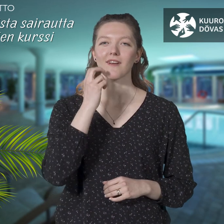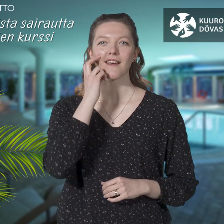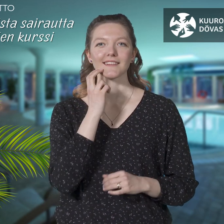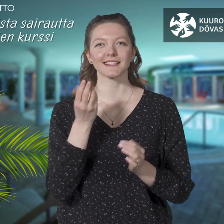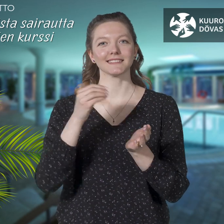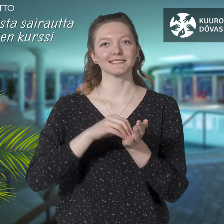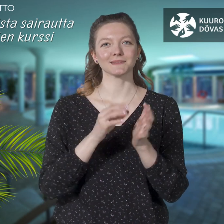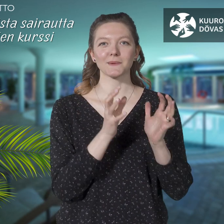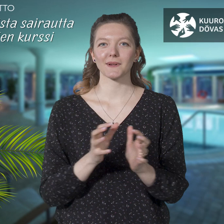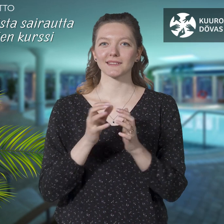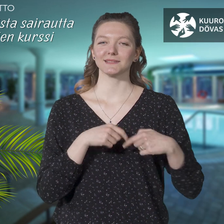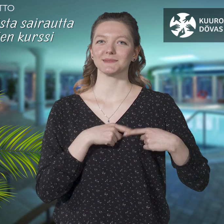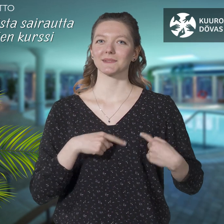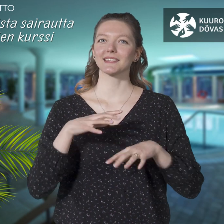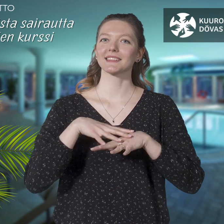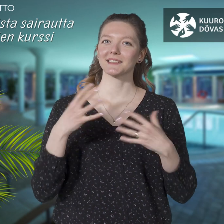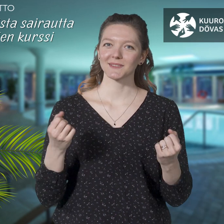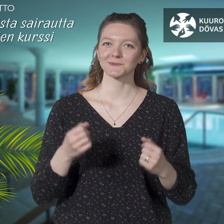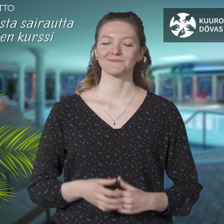sydämesi terveydestä arjessa.